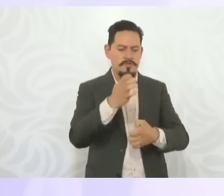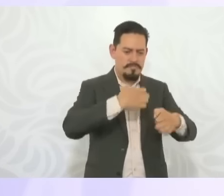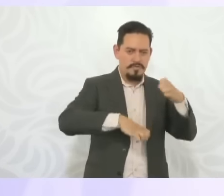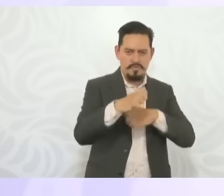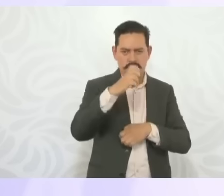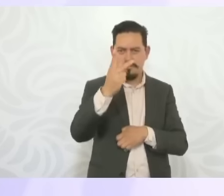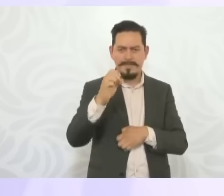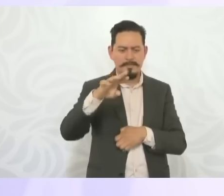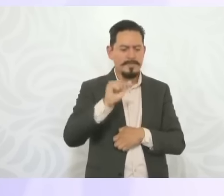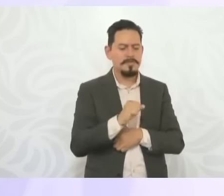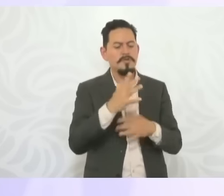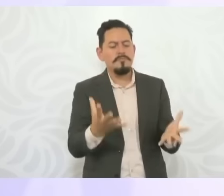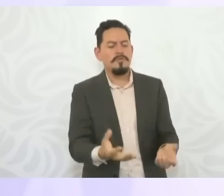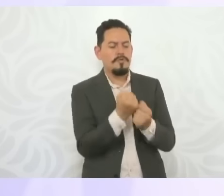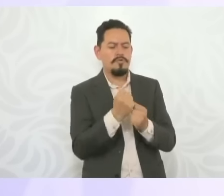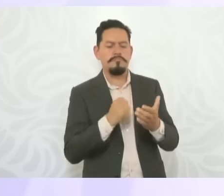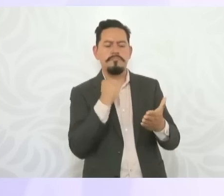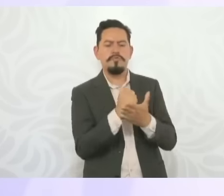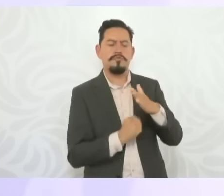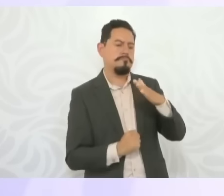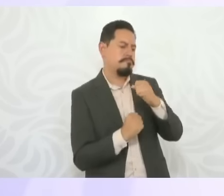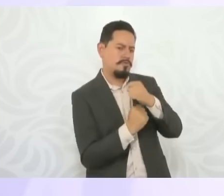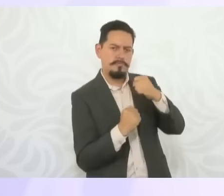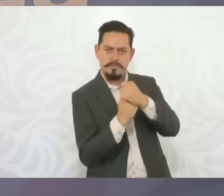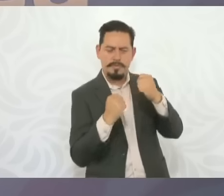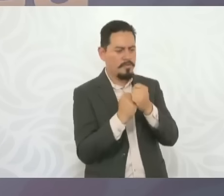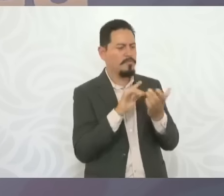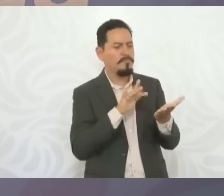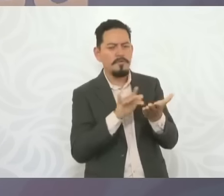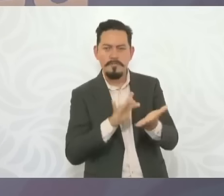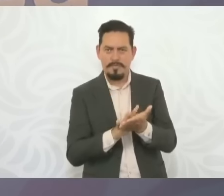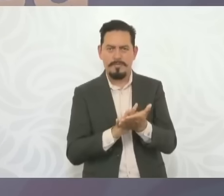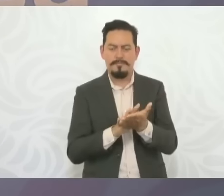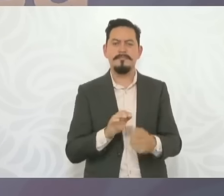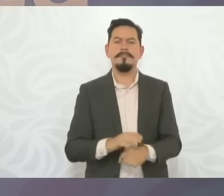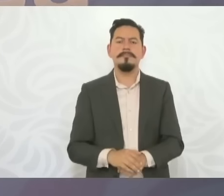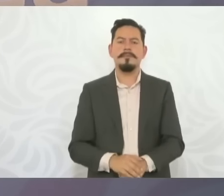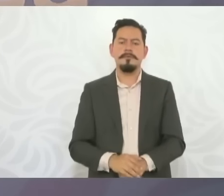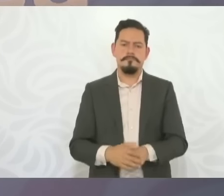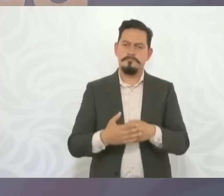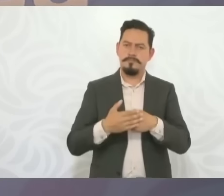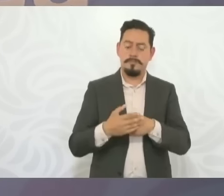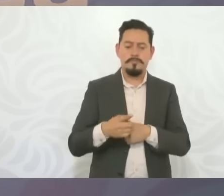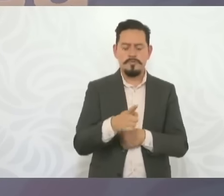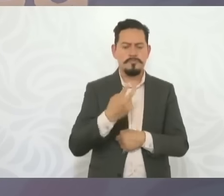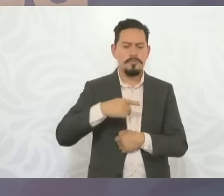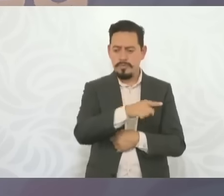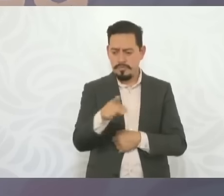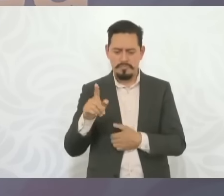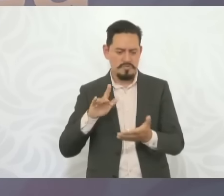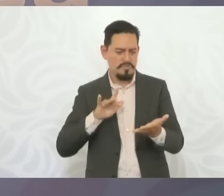nuestres nuestra empresa pública de todas y todos los mexicanos, cuyos resultados demuestran que la